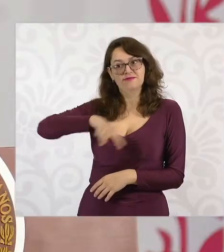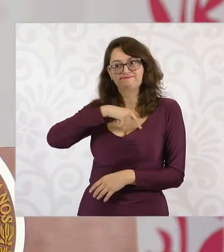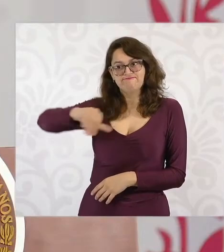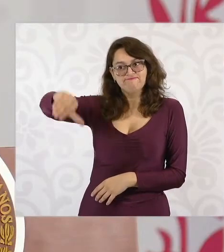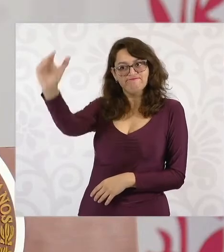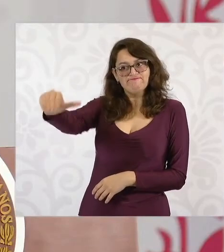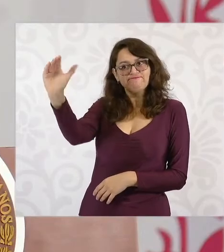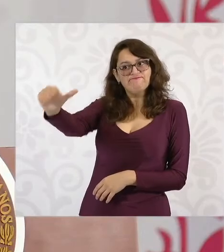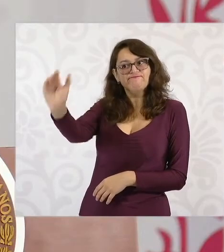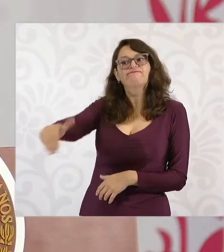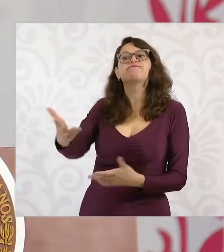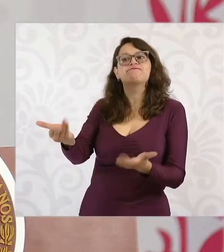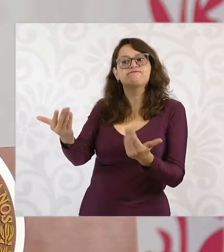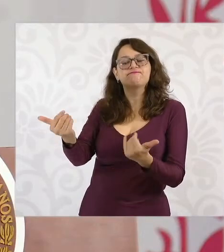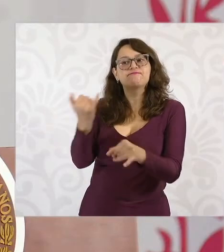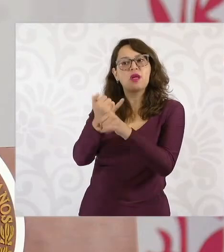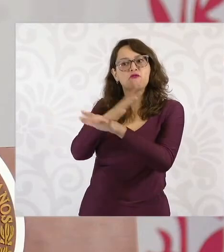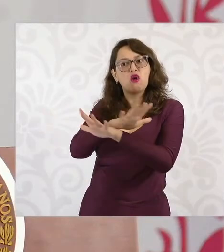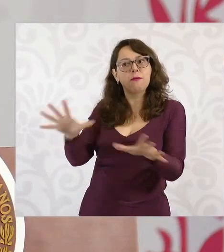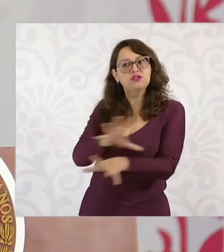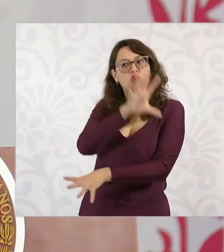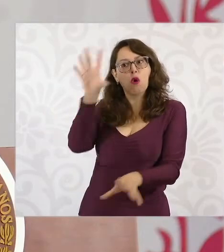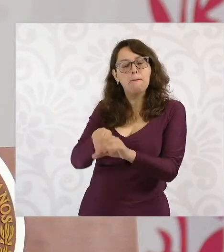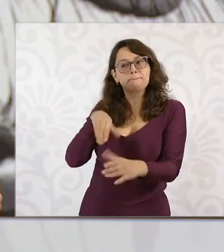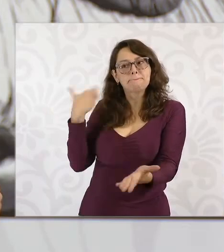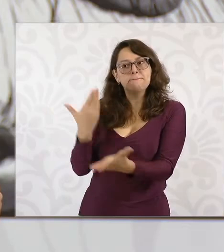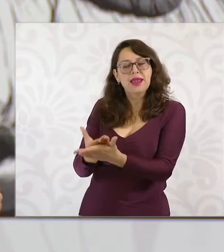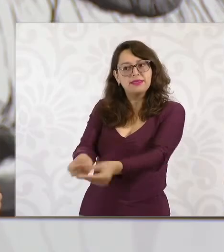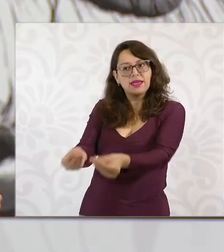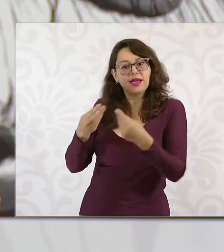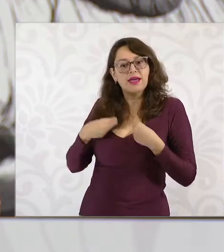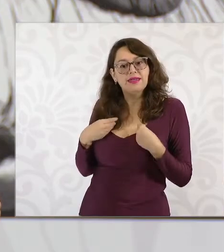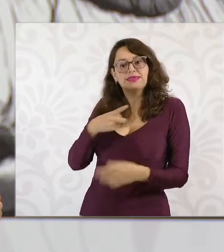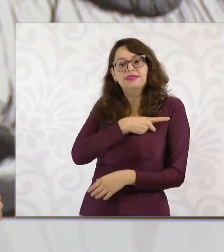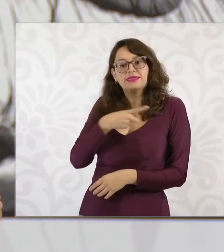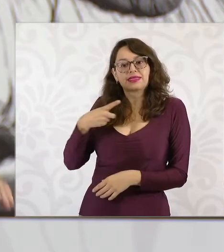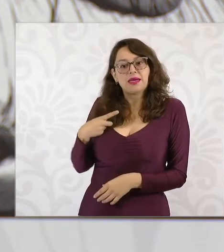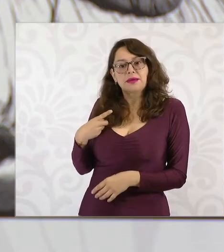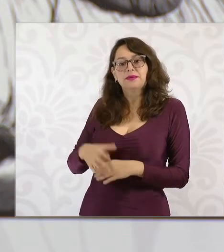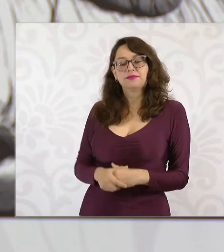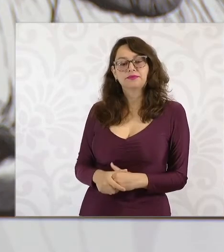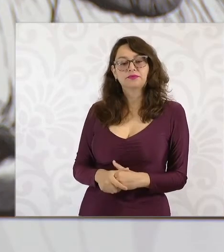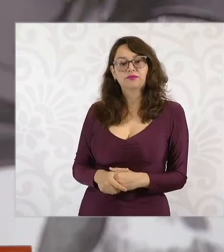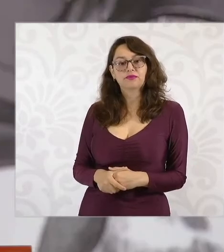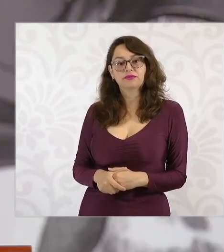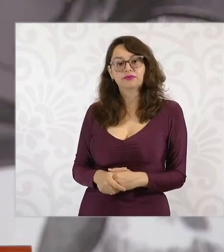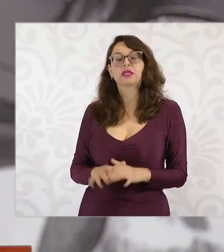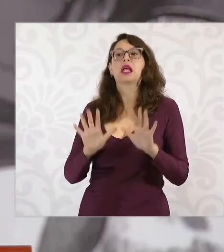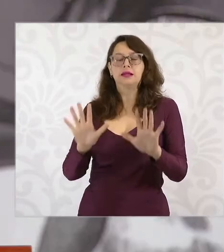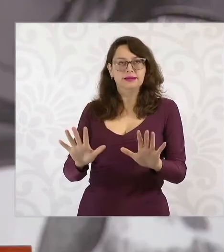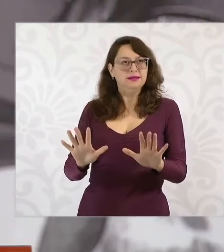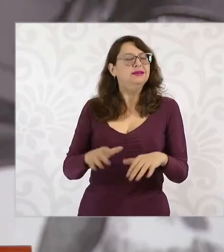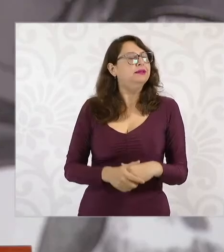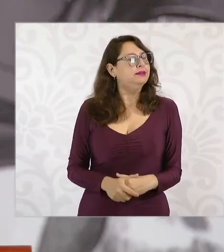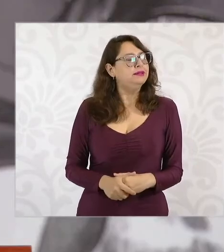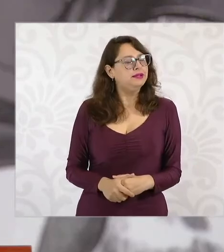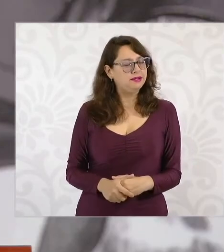Chihuahua, todo lo que tiene que ver con personal. Bueno, primero, antes que nada, eh lamentamos